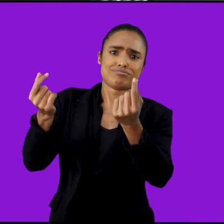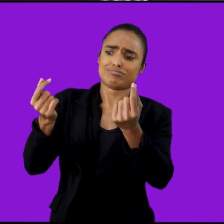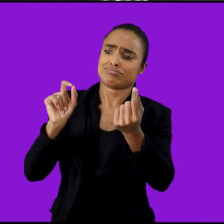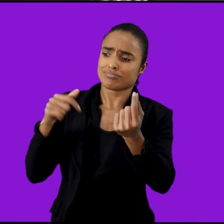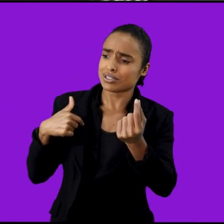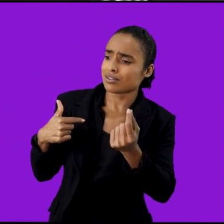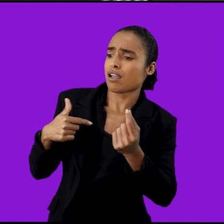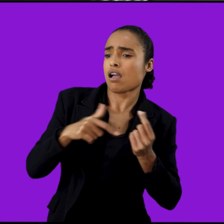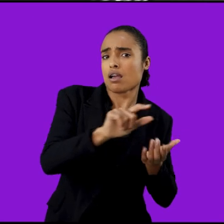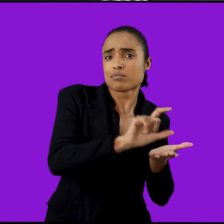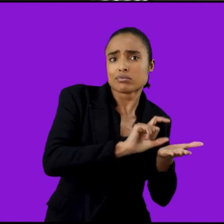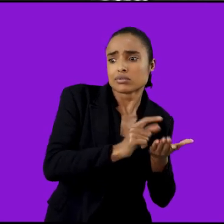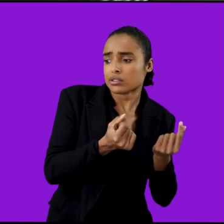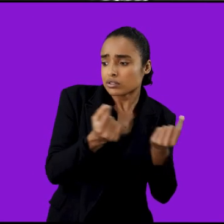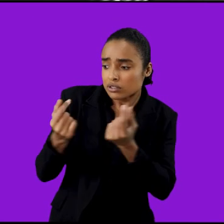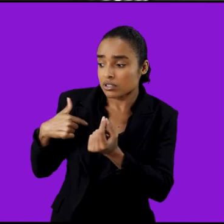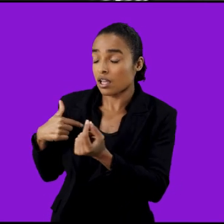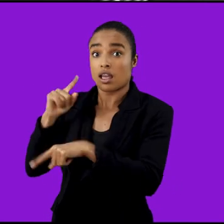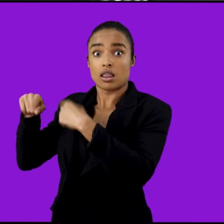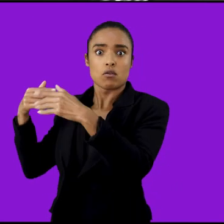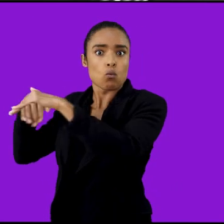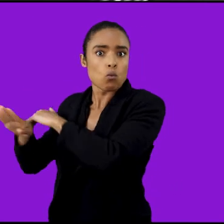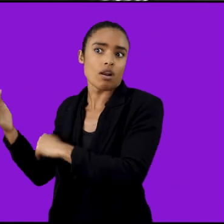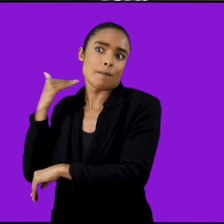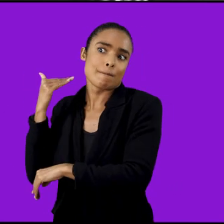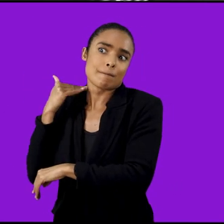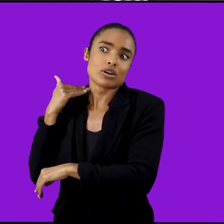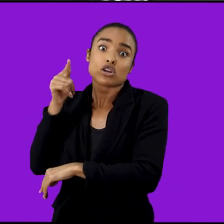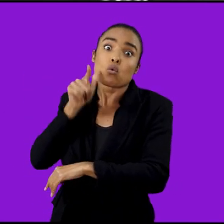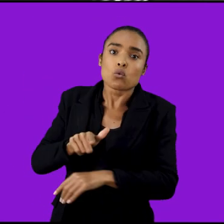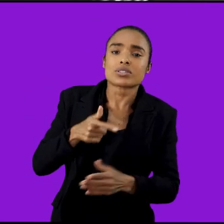não tinha um grande dinheiro. Então, o dinheiro que entrava eu aplicava, pra poder me segurar